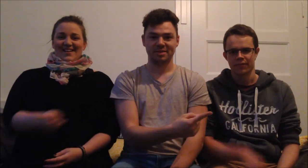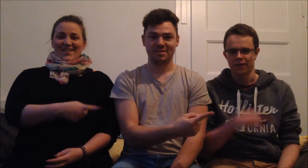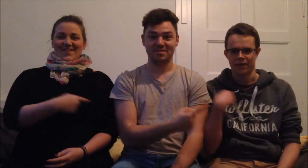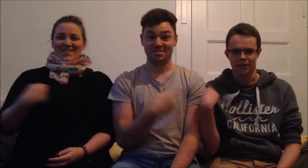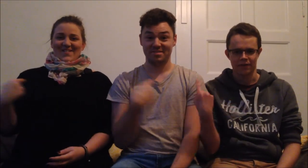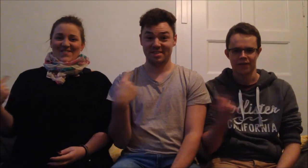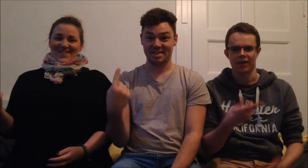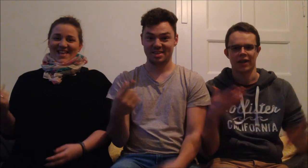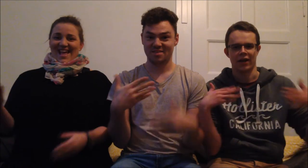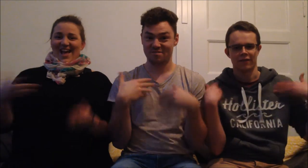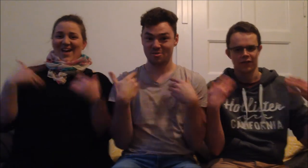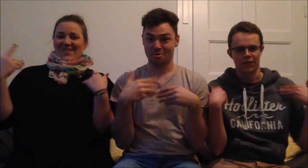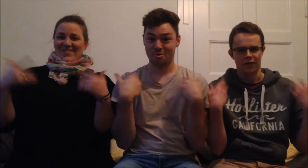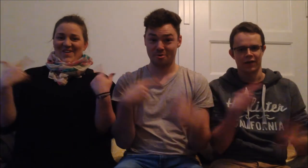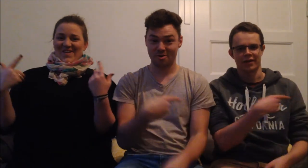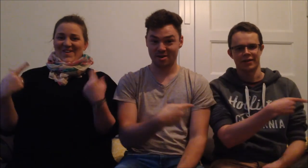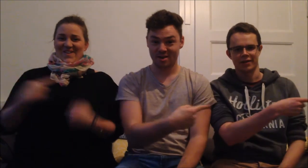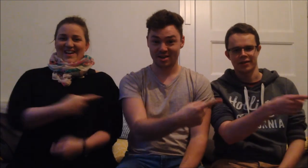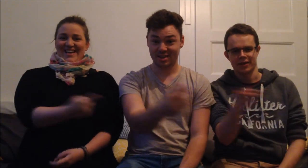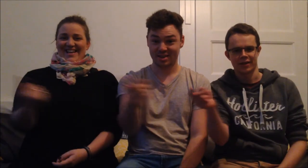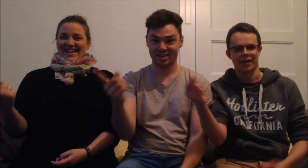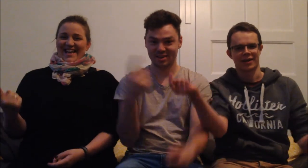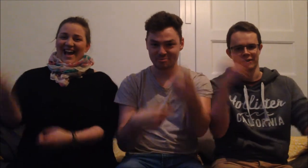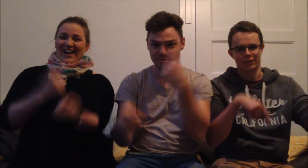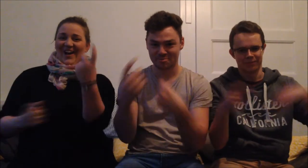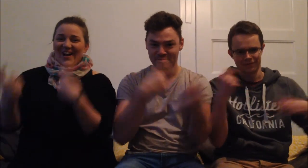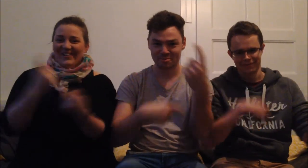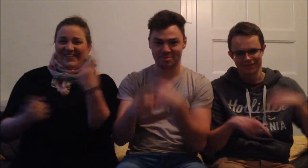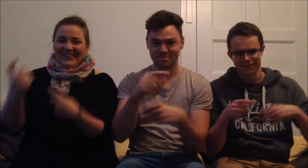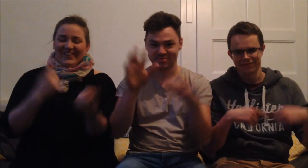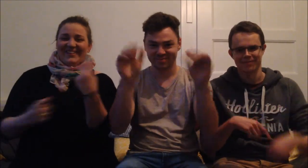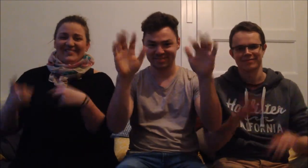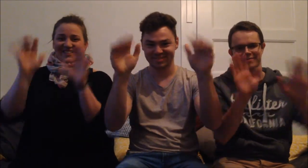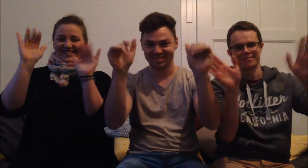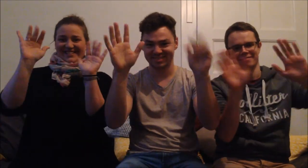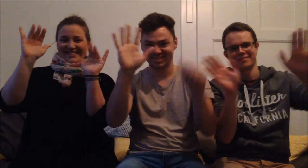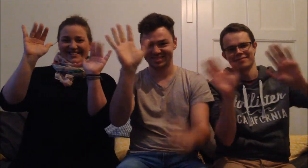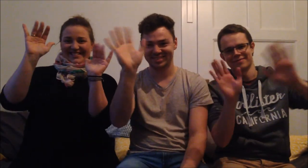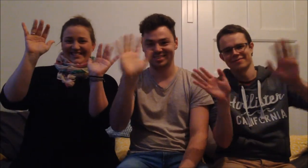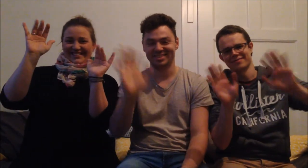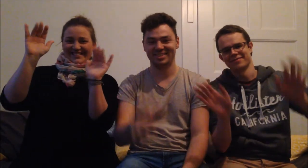Wir freuen uns, wenn ihr alle mitkommt! Tschüs!